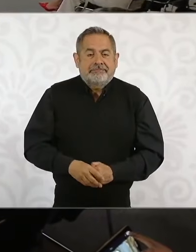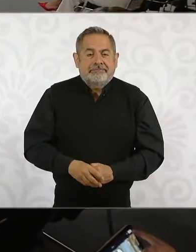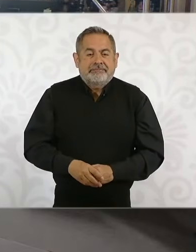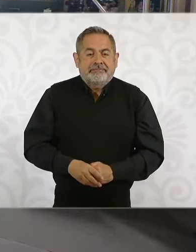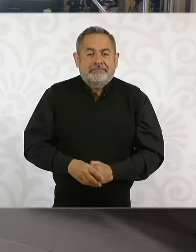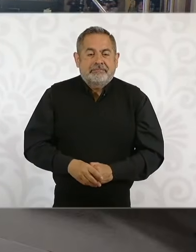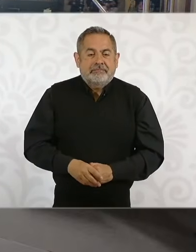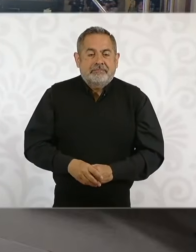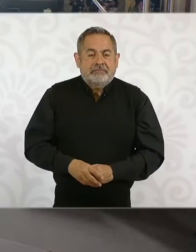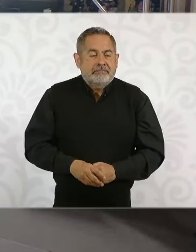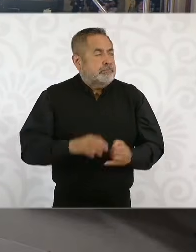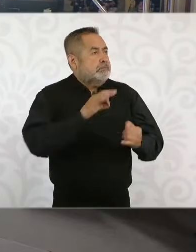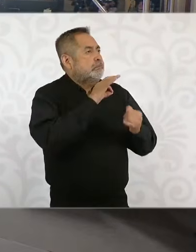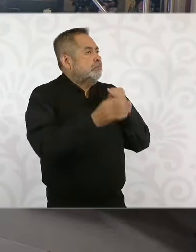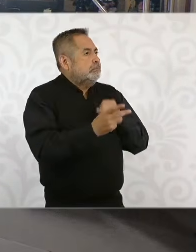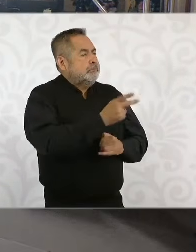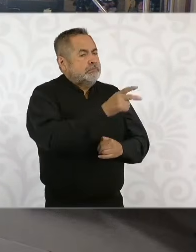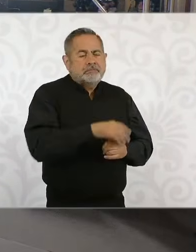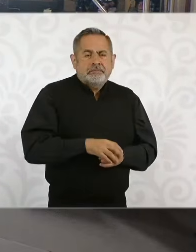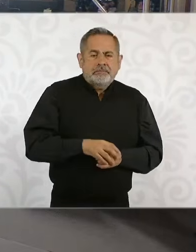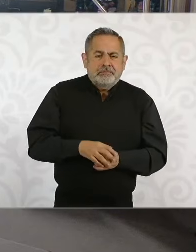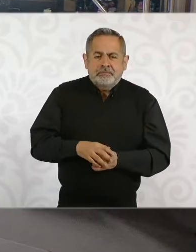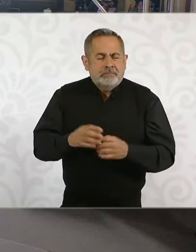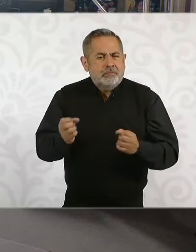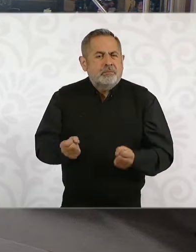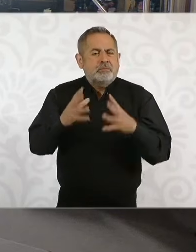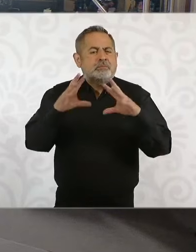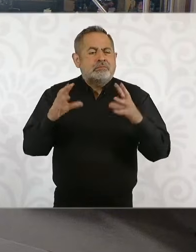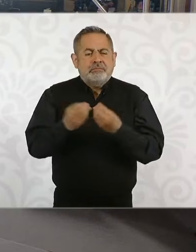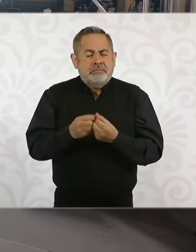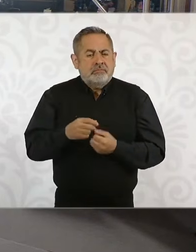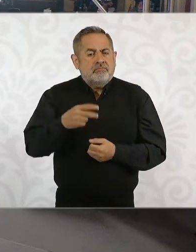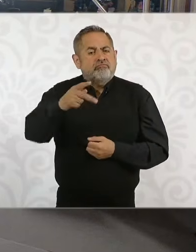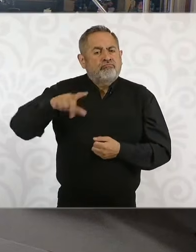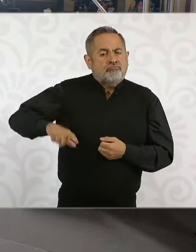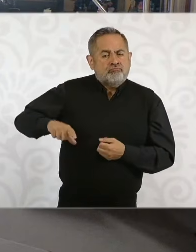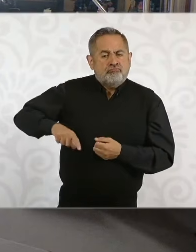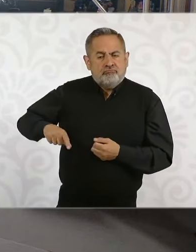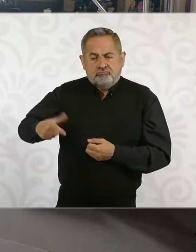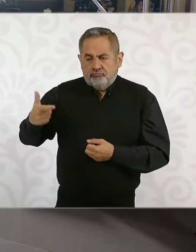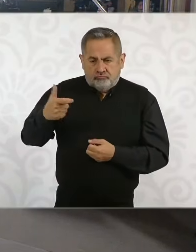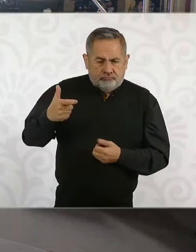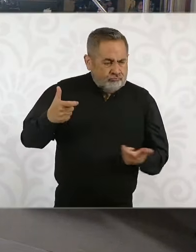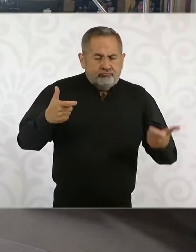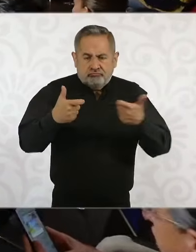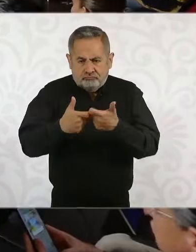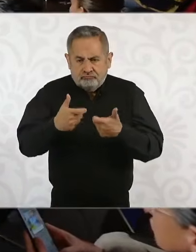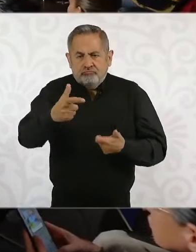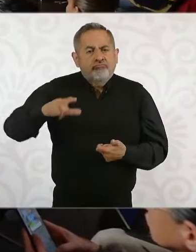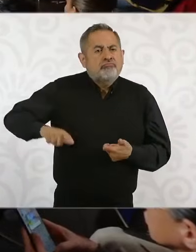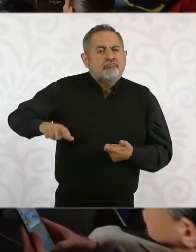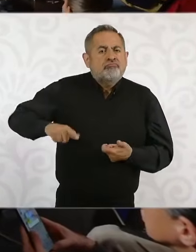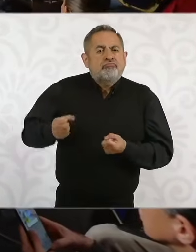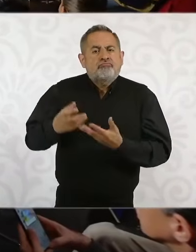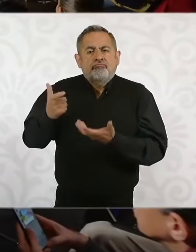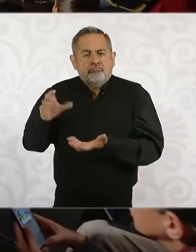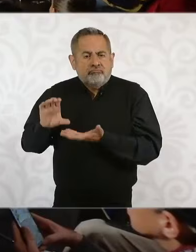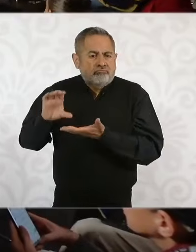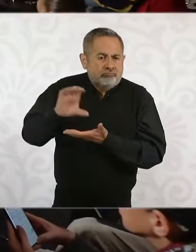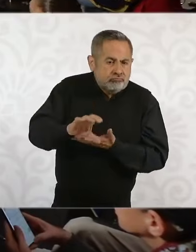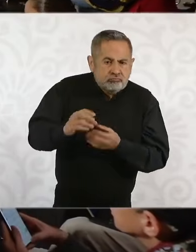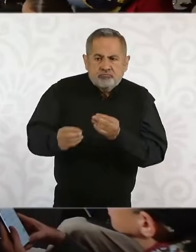Y ya por último, ¿cuánto está invirtiendo su gobierno en desarrollo de nuevos fármacos? Es